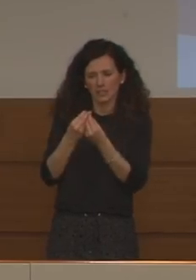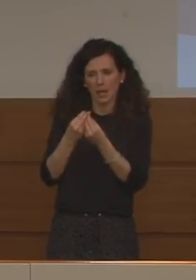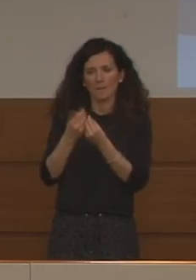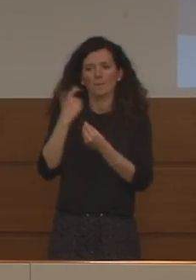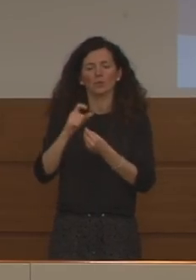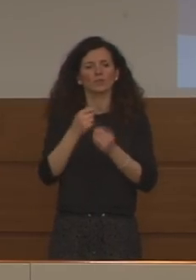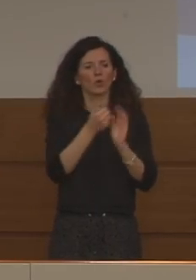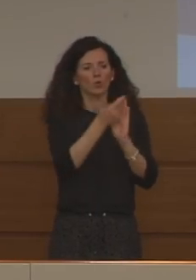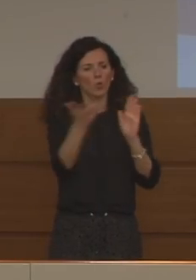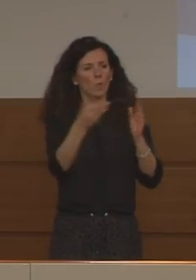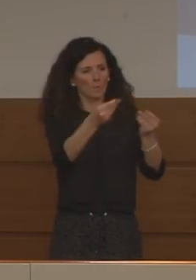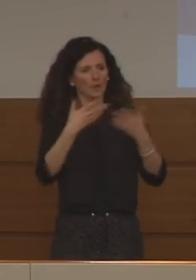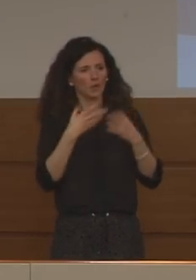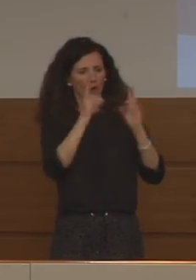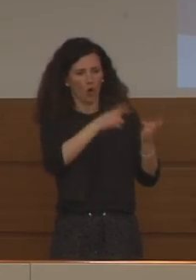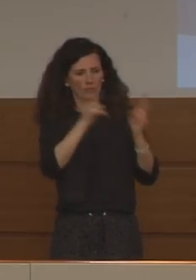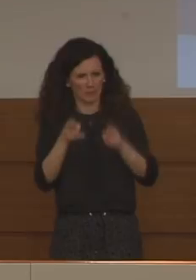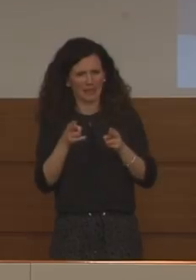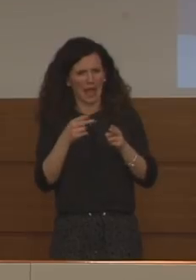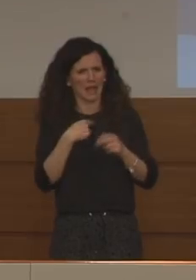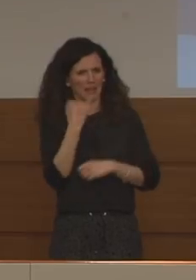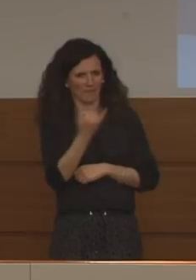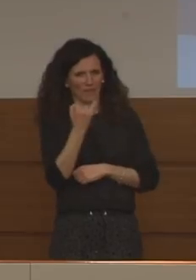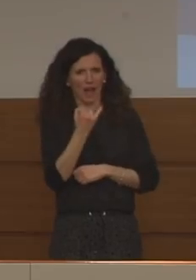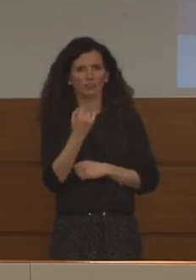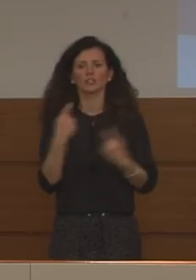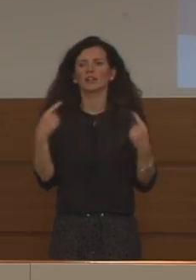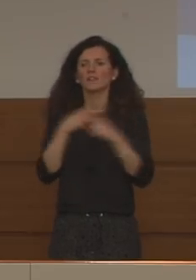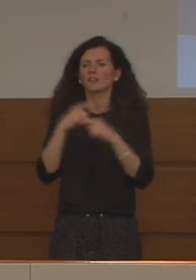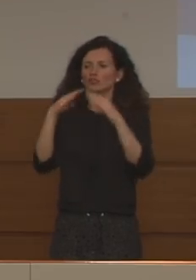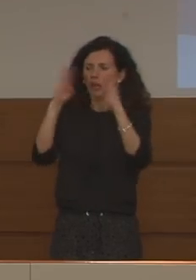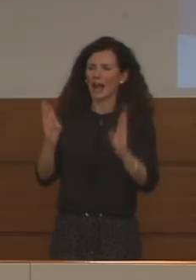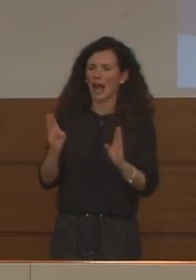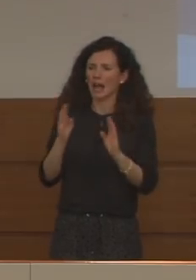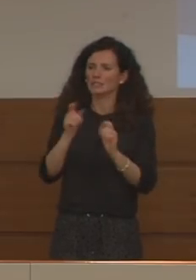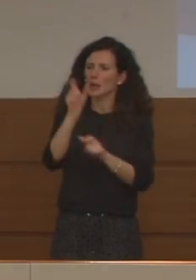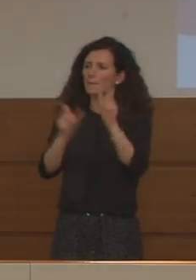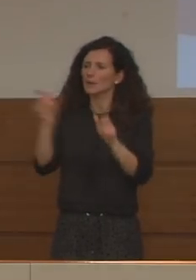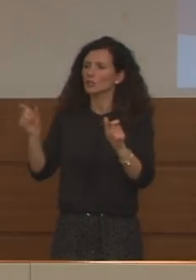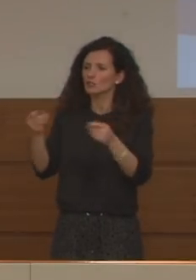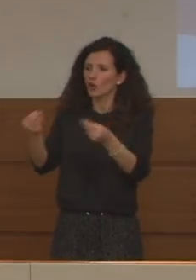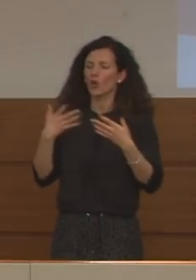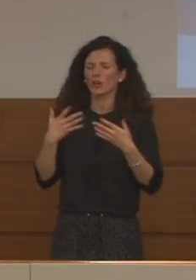mentre i dati domiciliari si raccolgono, ma c'è un certo ritardo, non c'è una